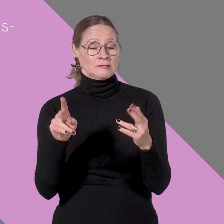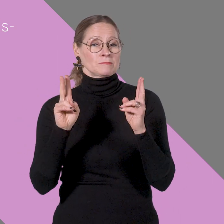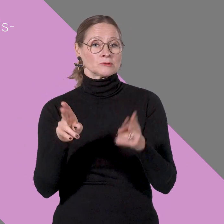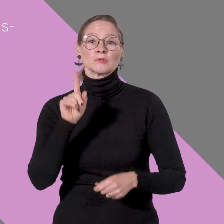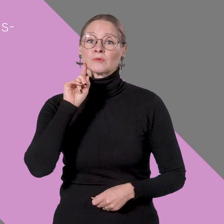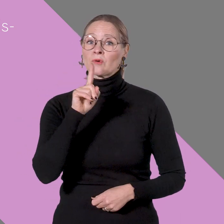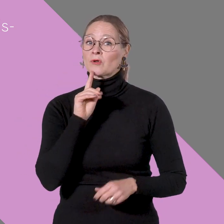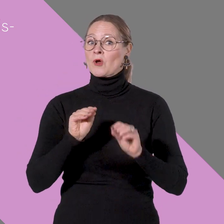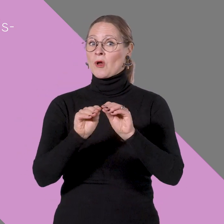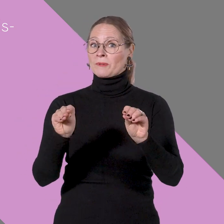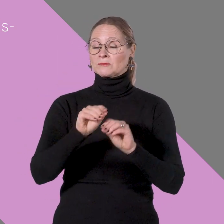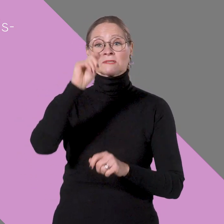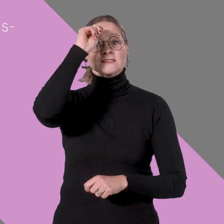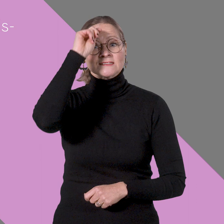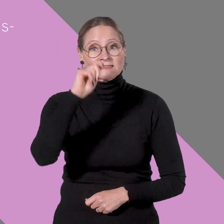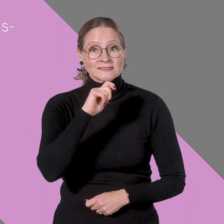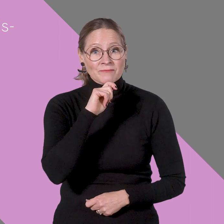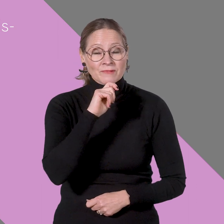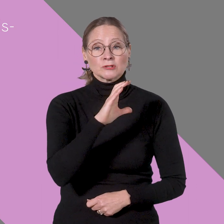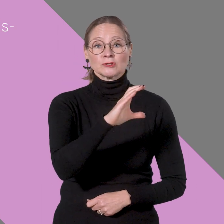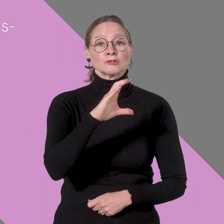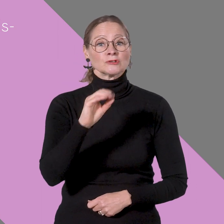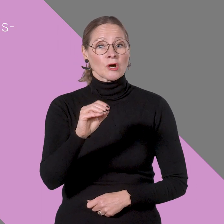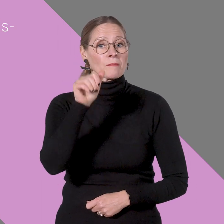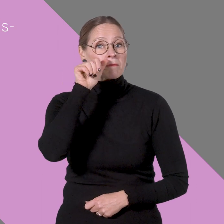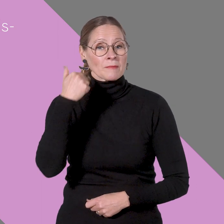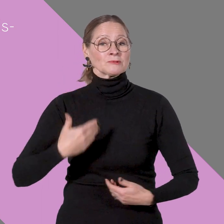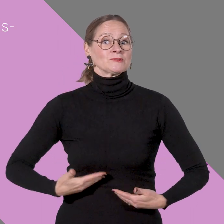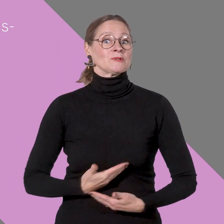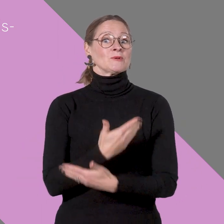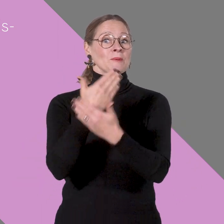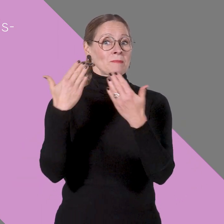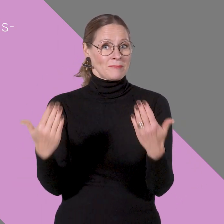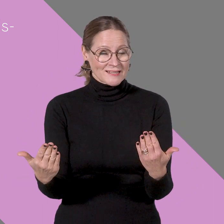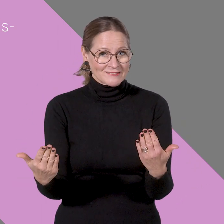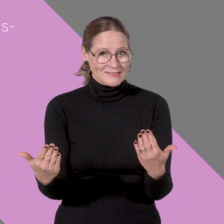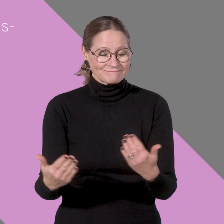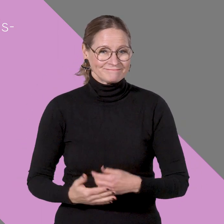joka on myös kuurojenopetuksen isän, C. O. Malmin syntymäpäivä.